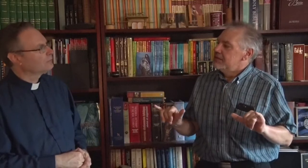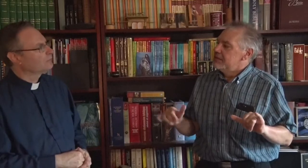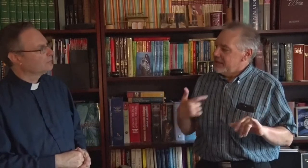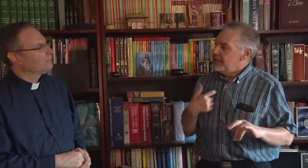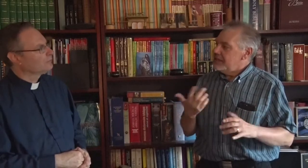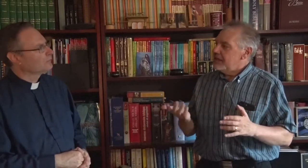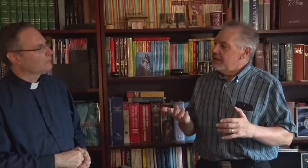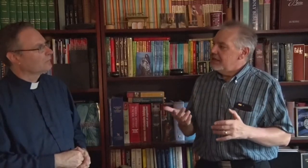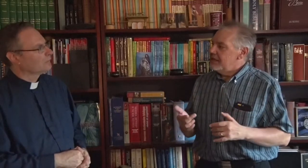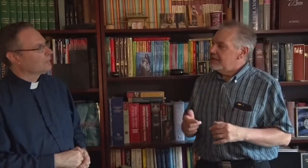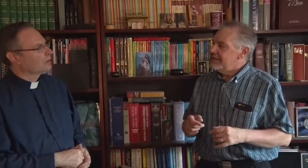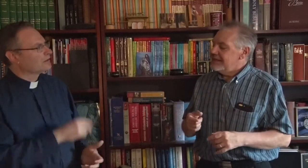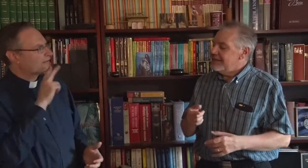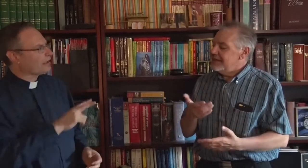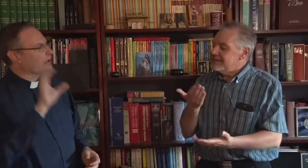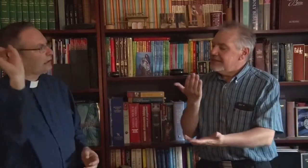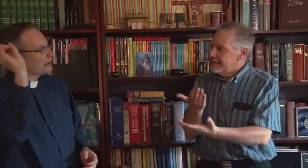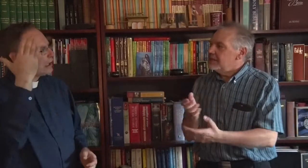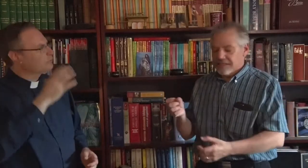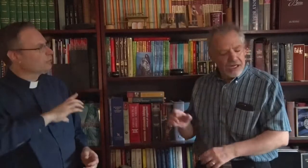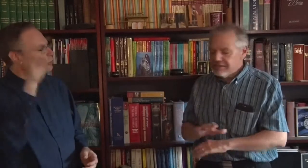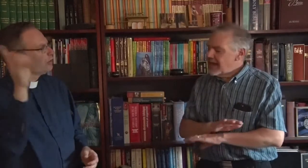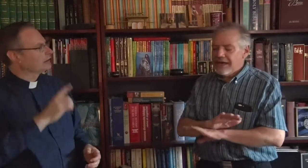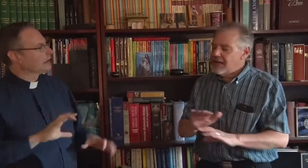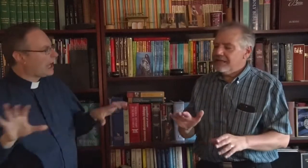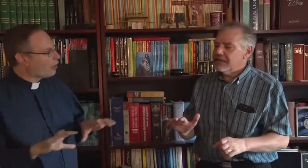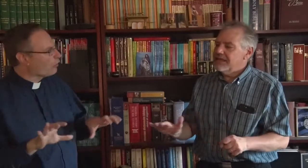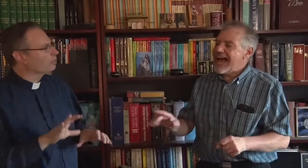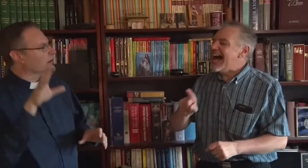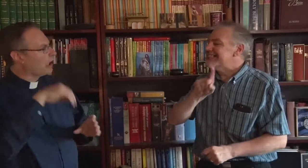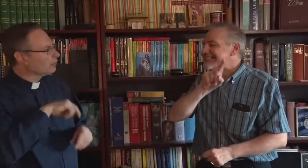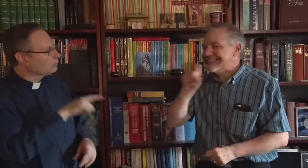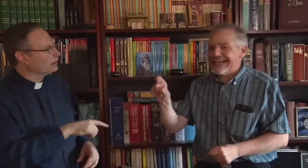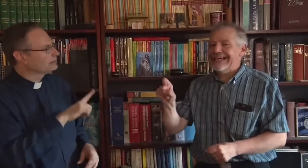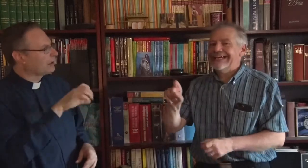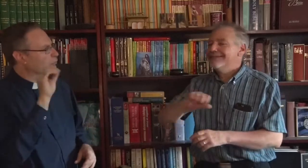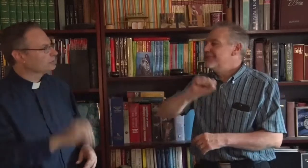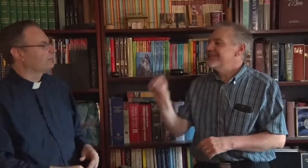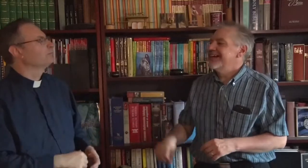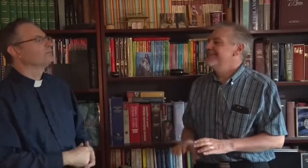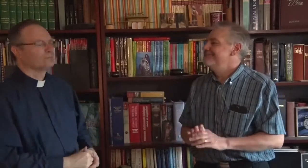C’est vraiment la grâce de Dieu qui agit en toi à 100%? 100%!